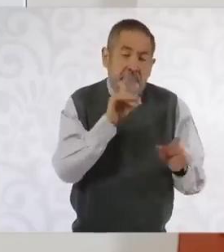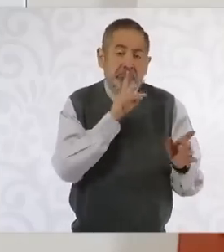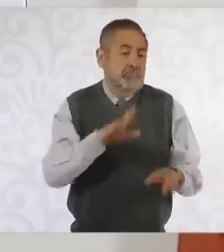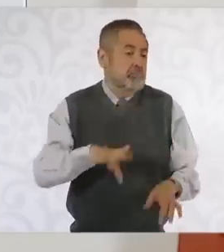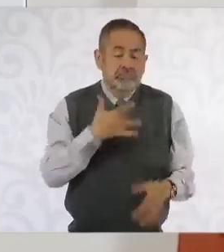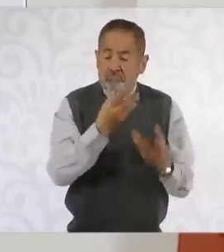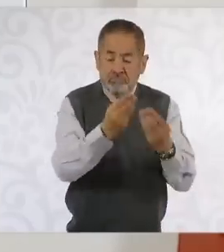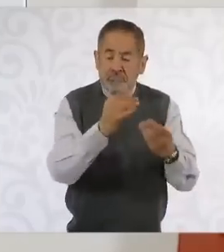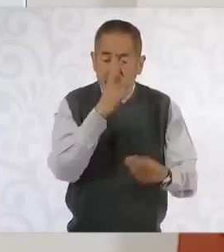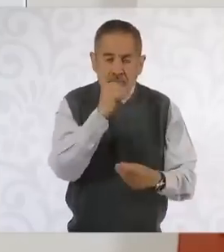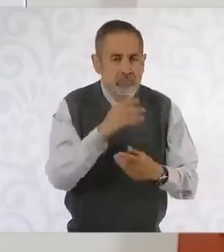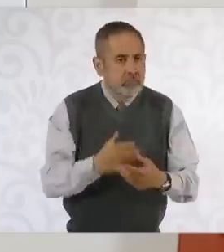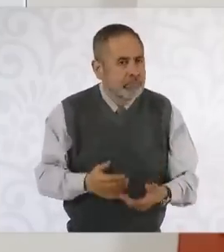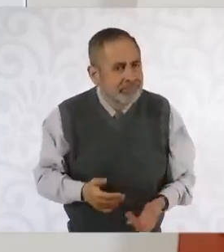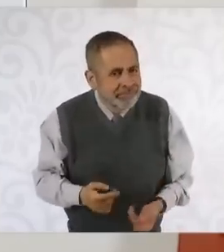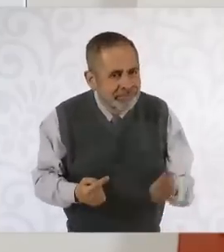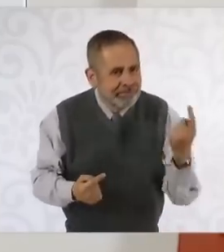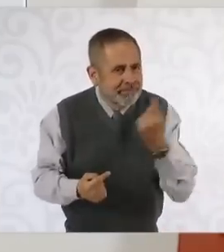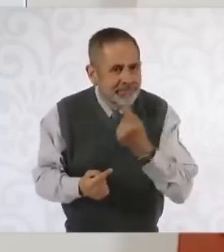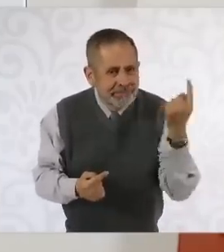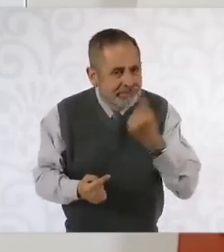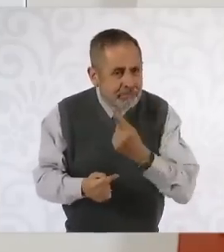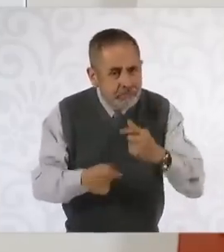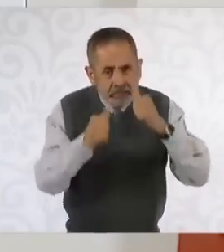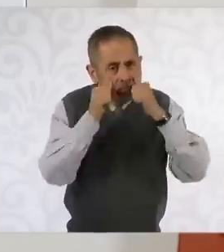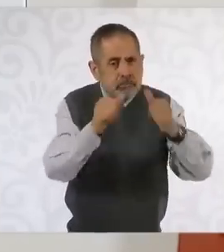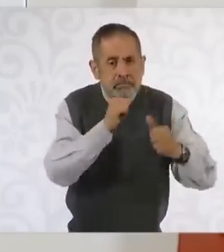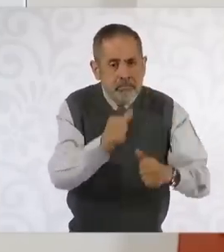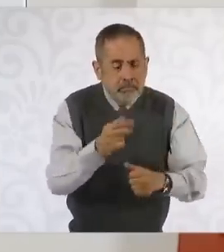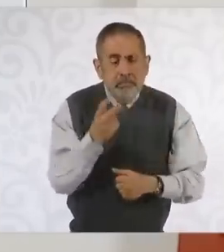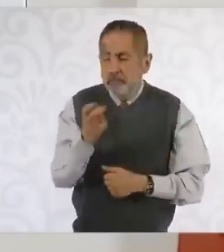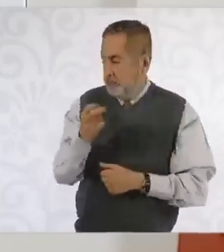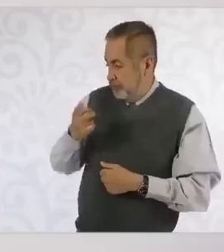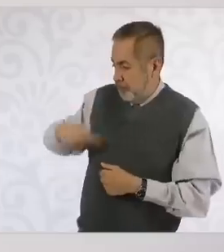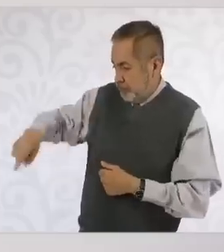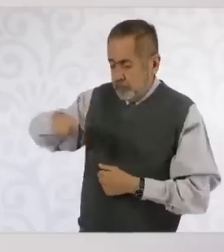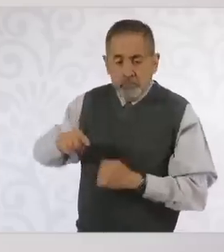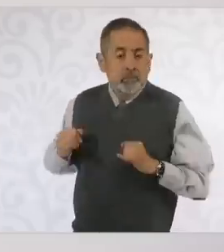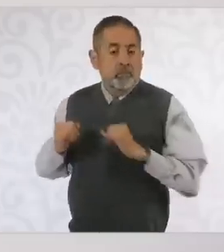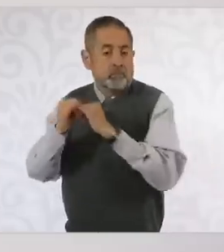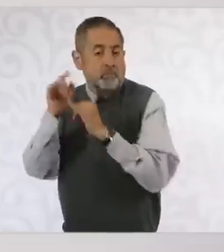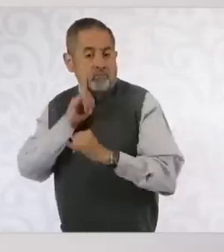de formación de capacitación de orientación y también de mujeres que puedan estar en los